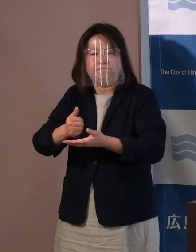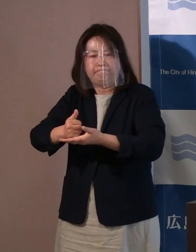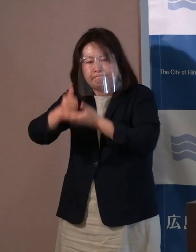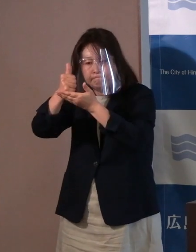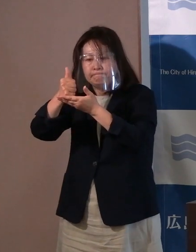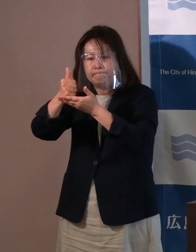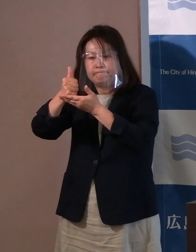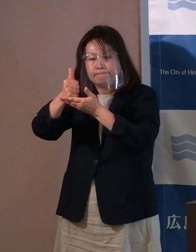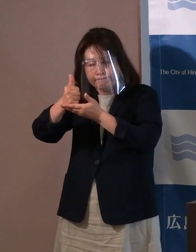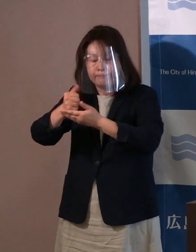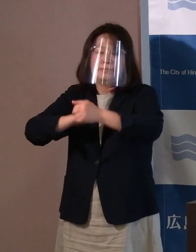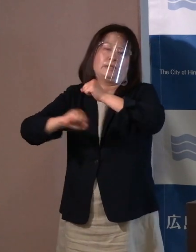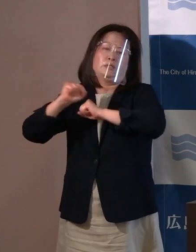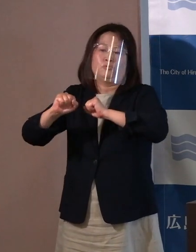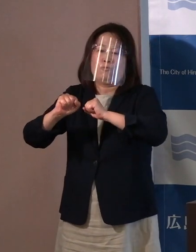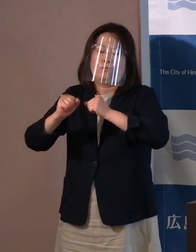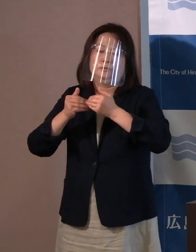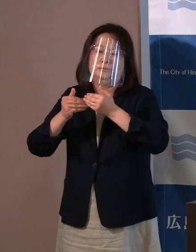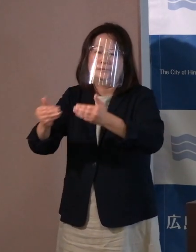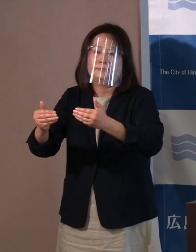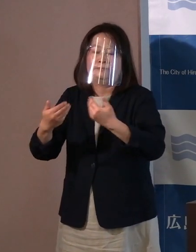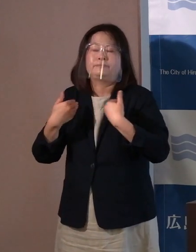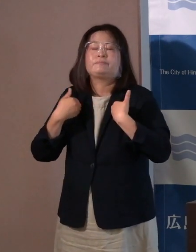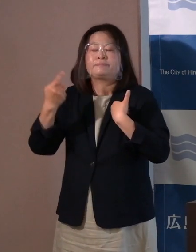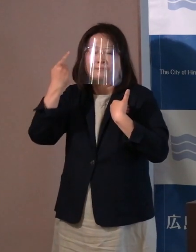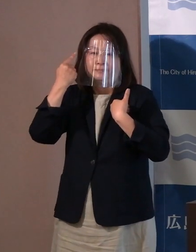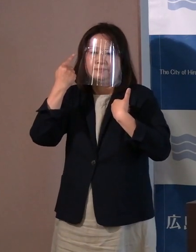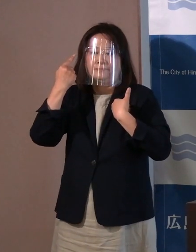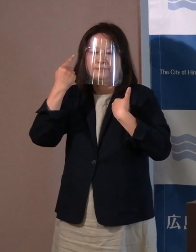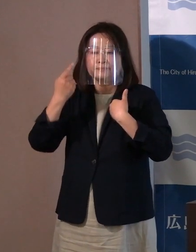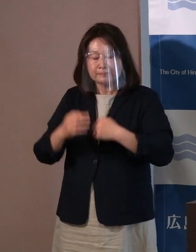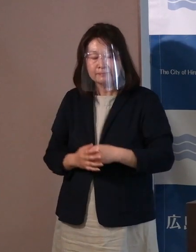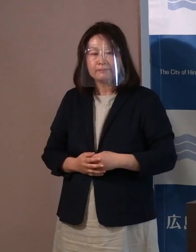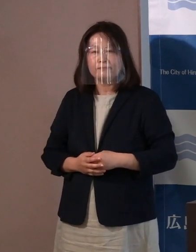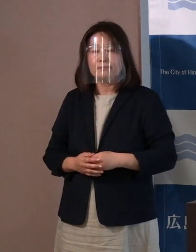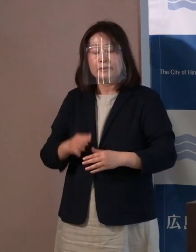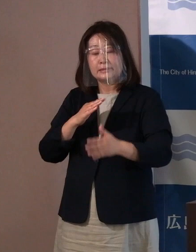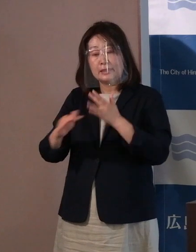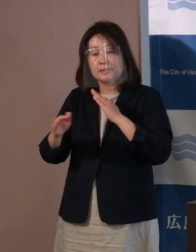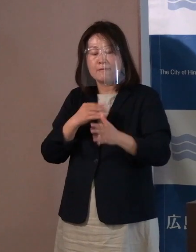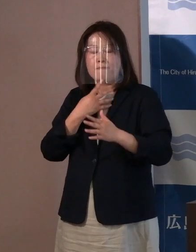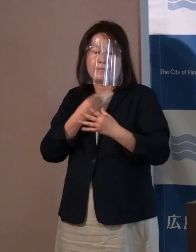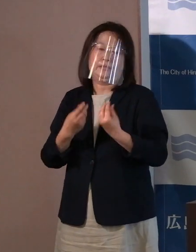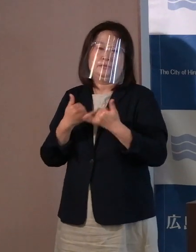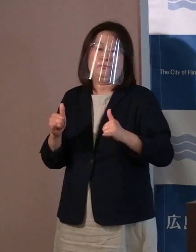それをやっていただくということかと 思っています｡ 戦争を経験した方々においては､